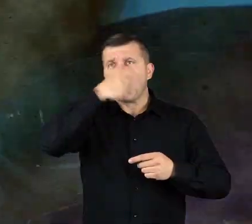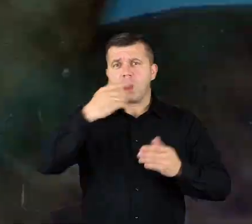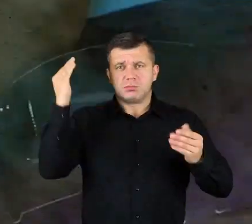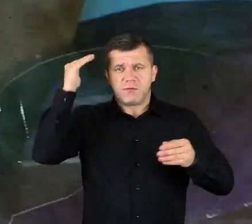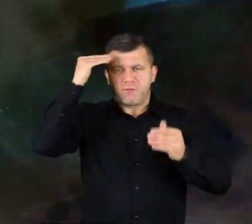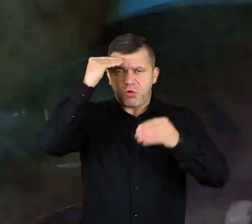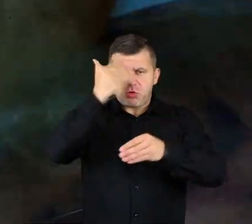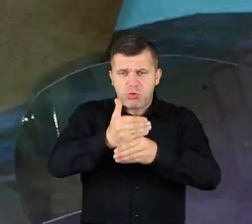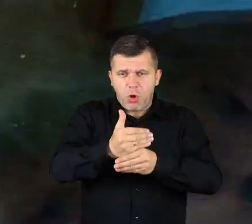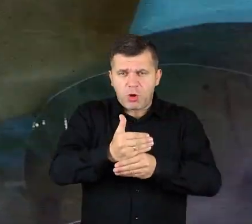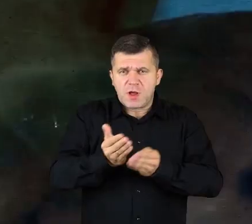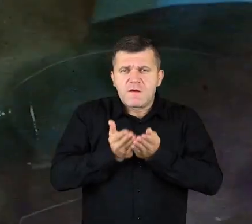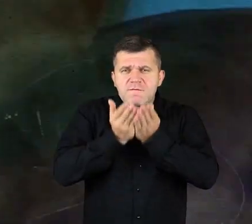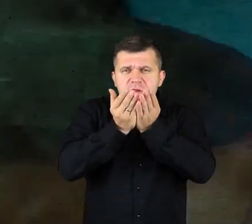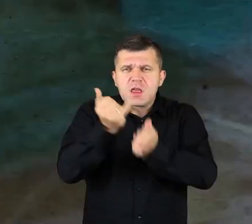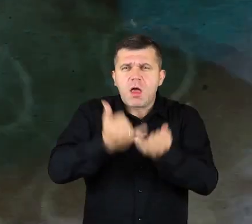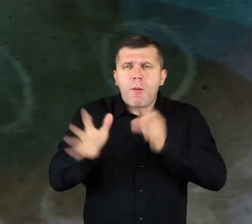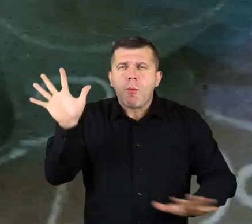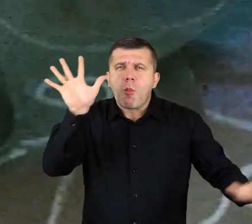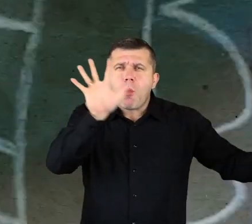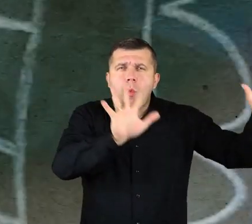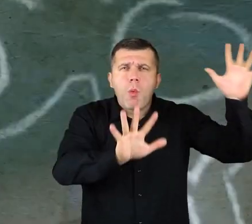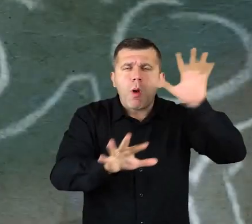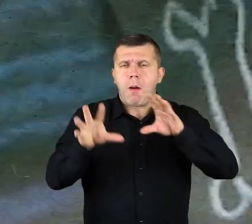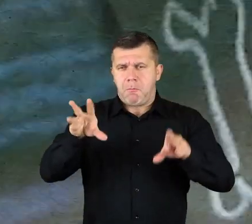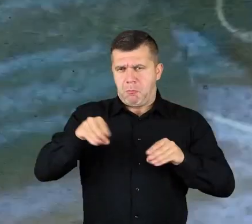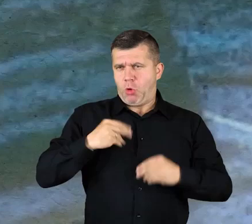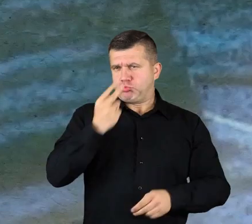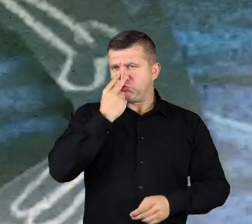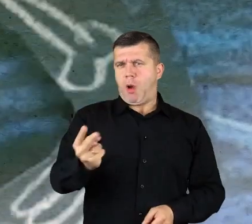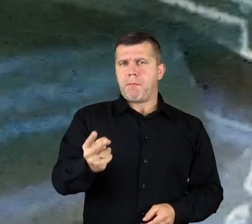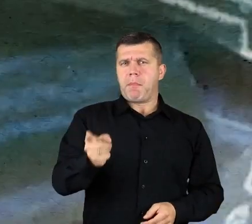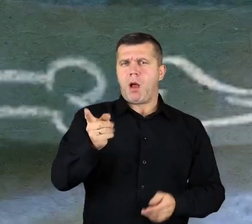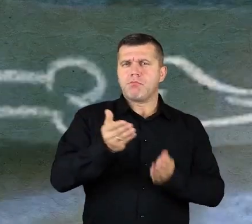kiedy nad Wisłą zbiera się mgła, można ją zobaczyć.